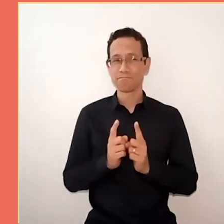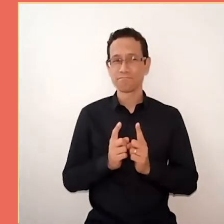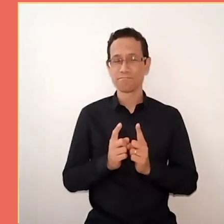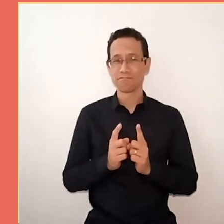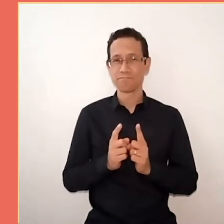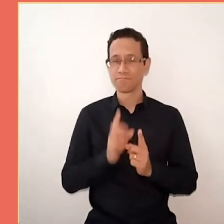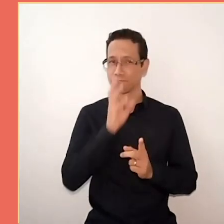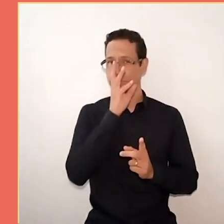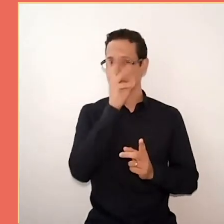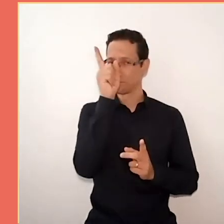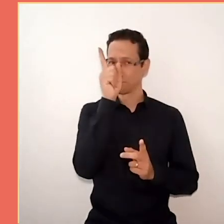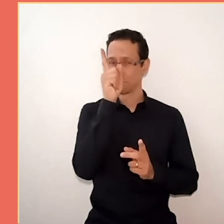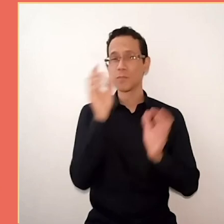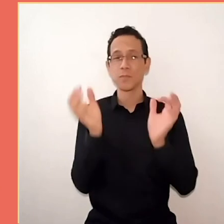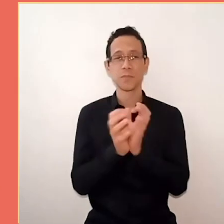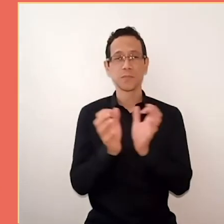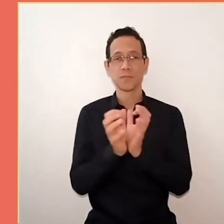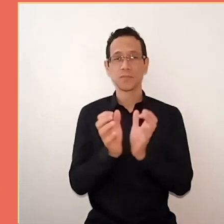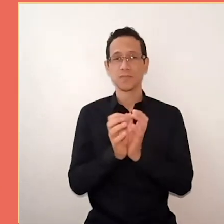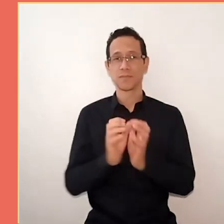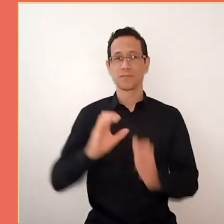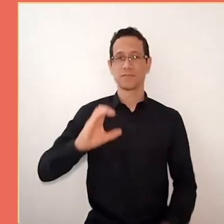mas toda equipe do Centro de Pesquisa e Formação,